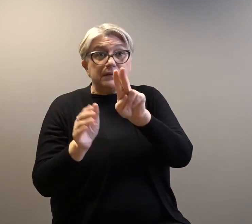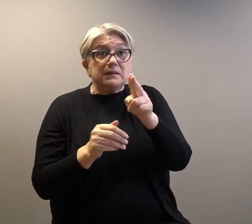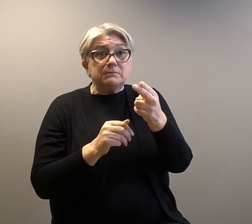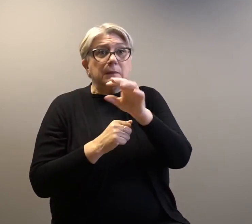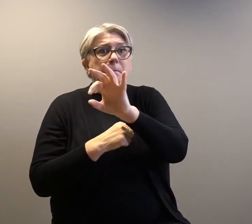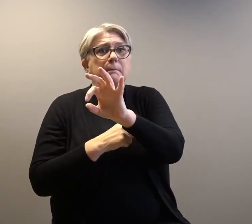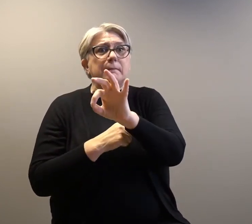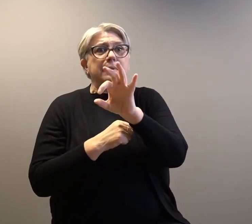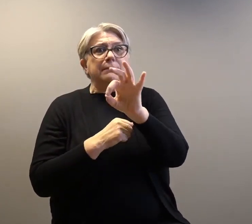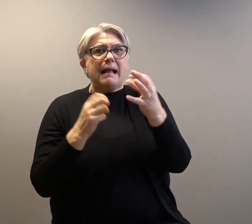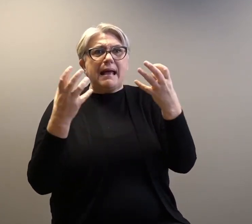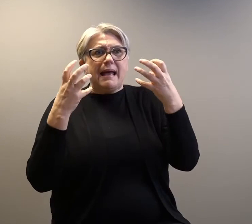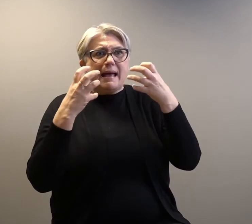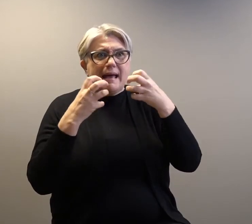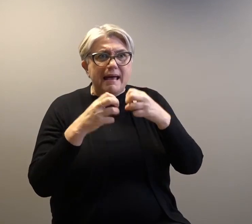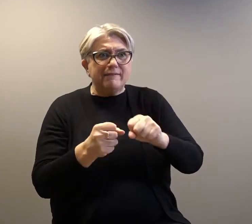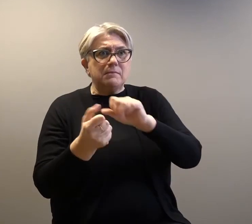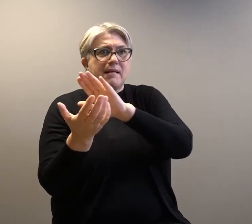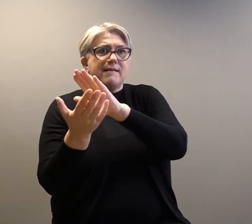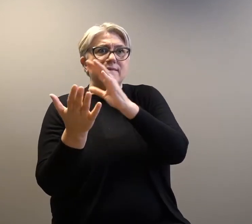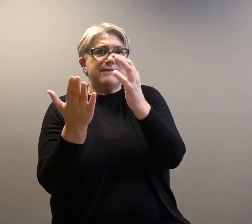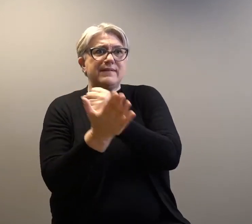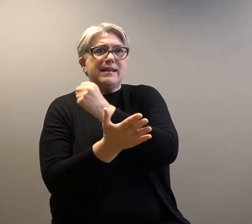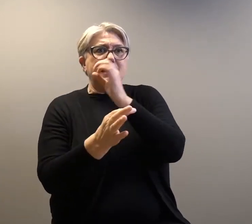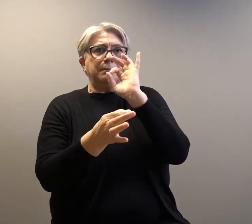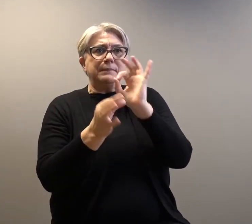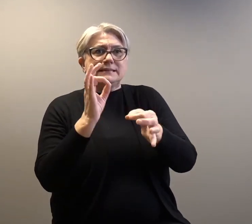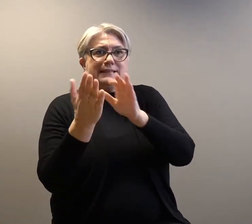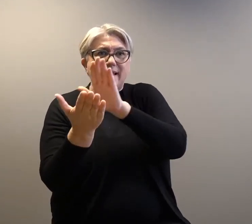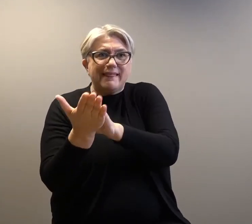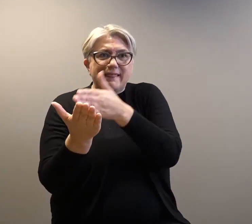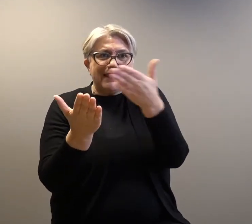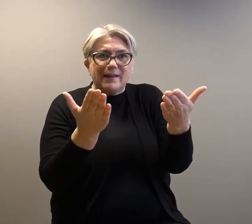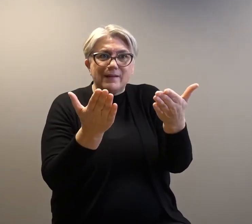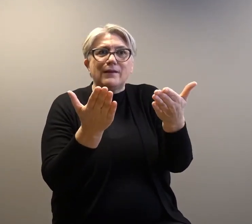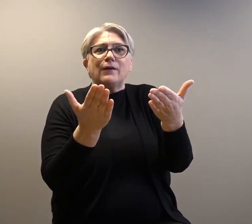Í sumum tilvikum áttum við erfitt með að finna nákvæma þýðingu frá